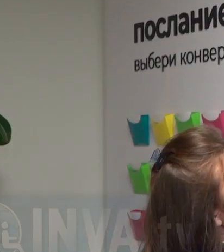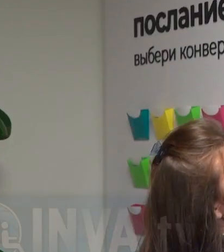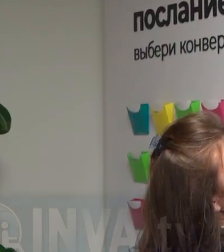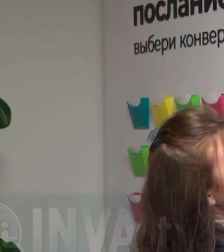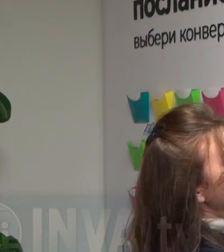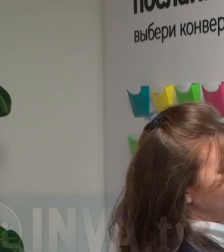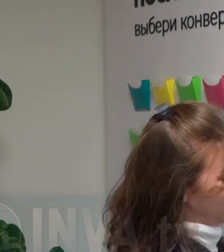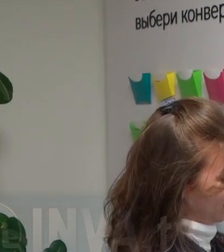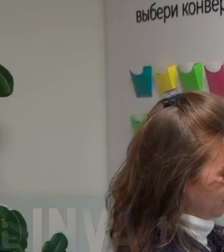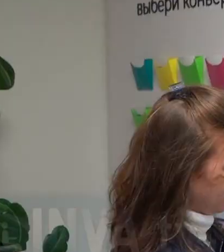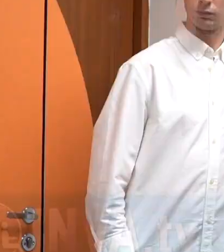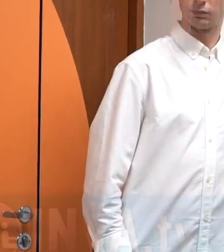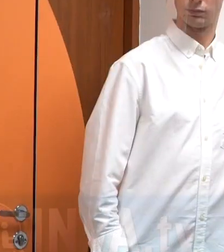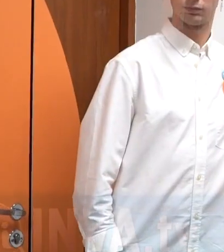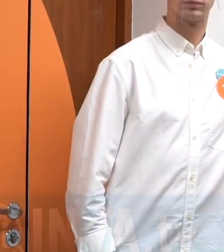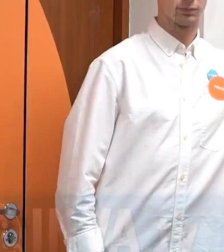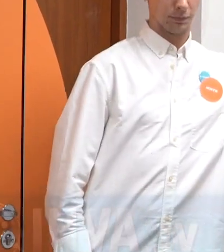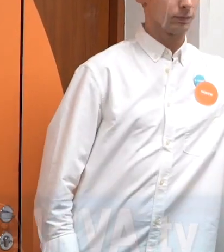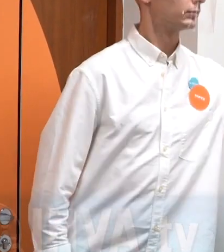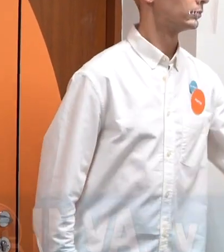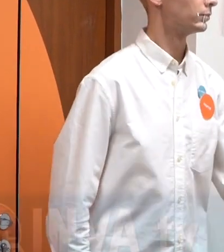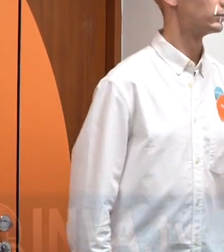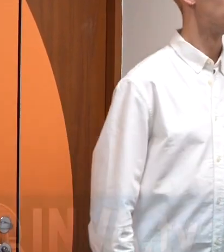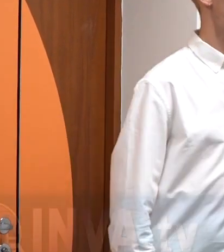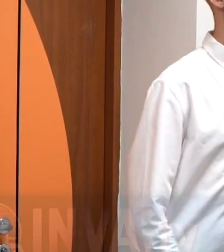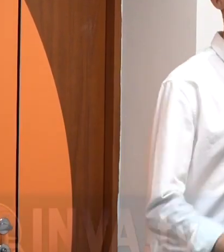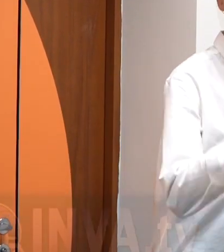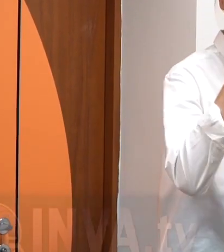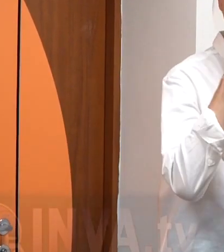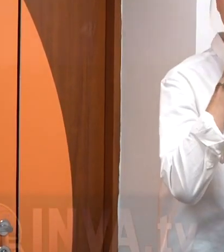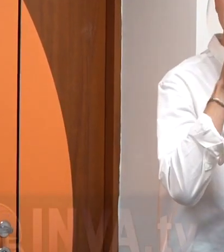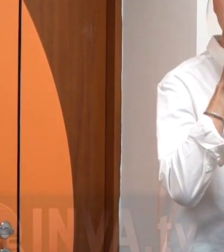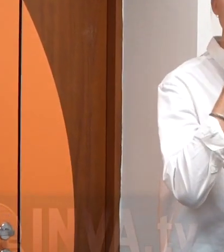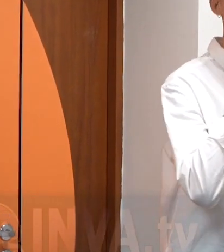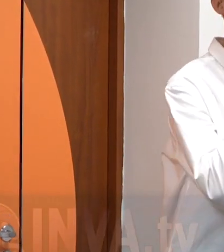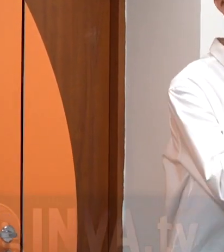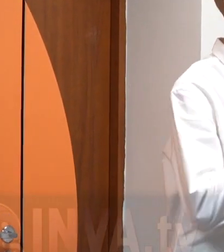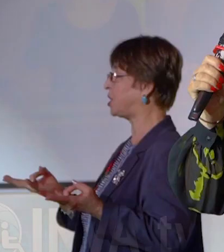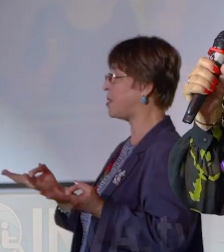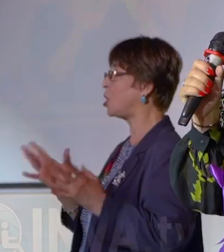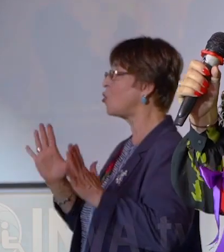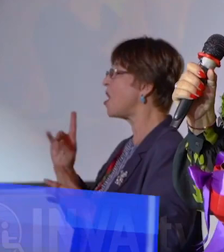Это музей, главный экспонат которого – тишина. Елена НИКОЛАЕВА (ДЕПУТАТ МОСКОВСКОЙ ГОРОДСКОЙ ДУМЫ):